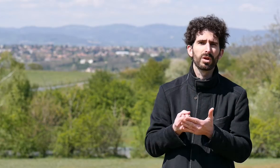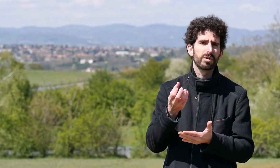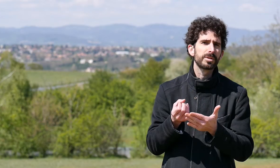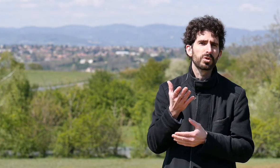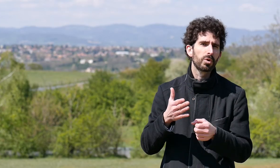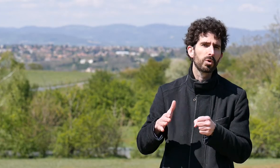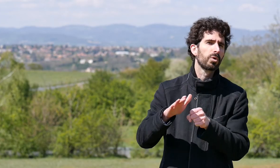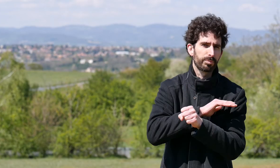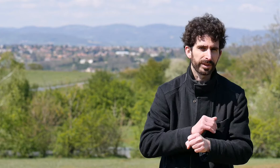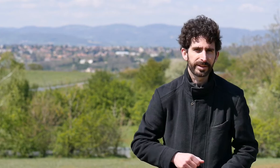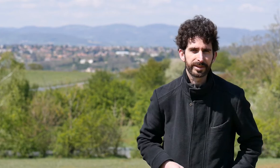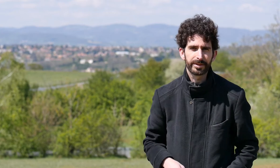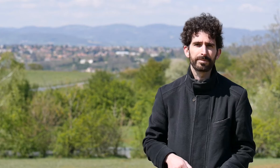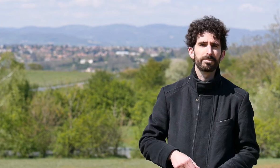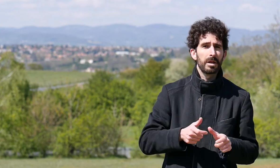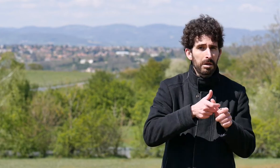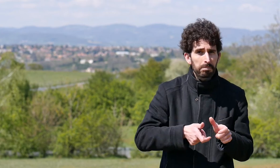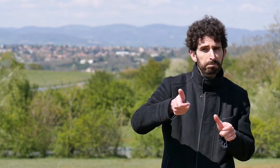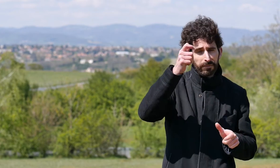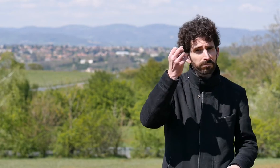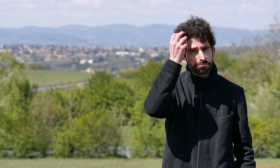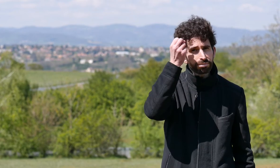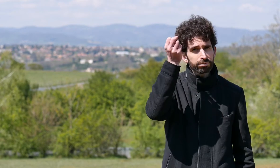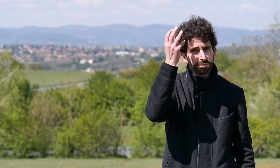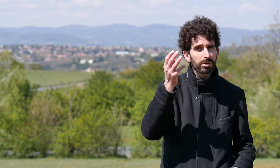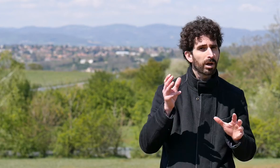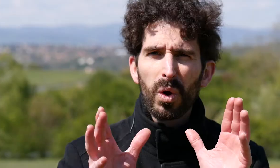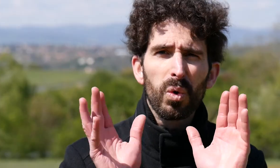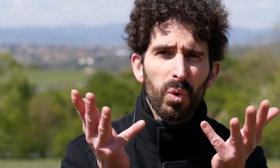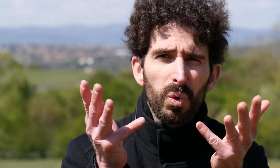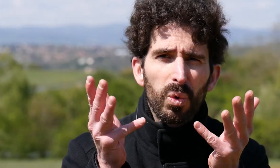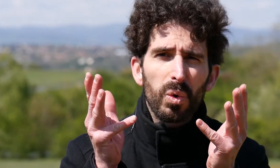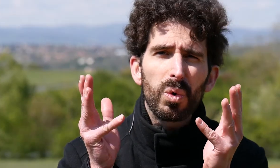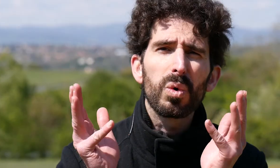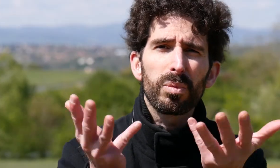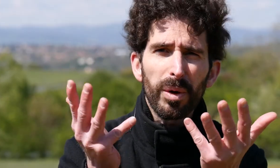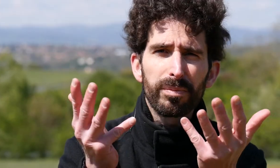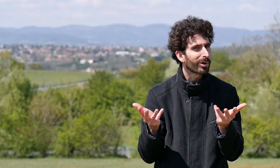Les informations sont complètes dessus. Et donc, ma parole intérieure, elle est comment ?